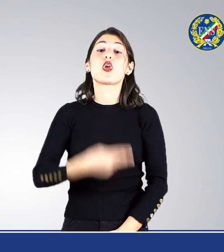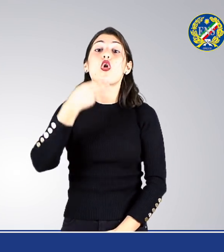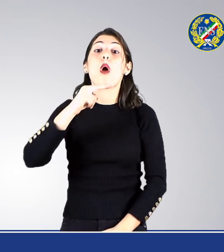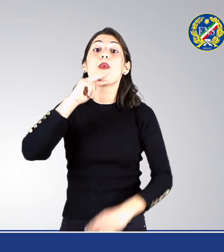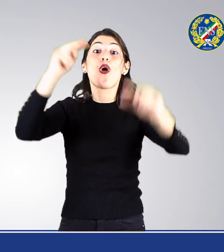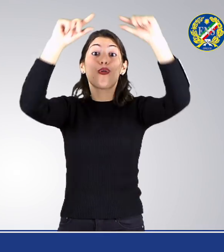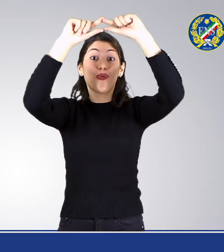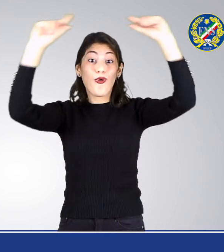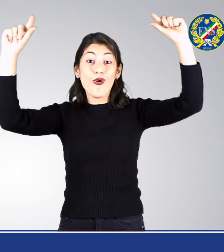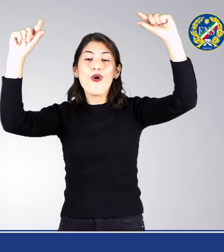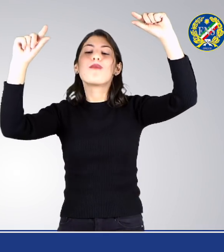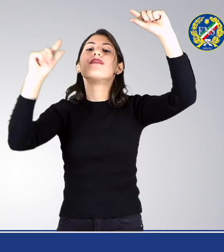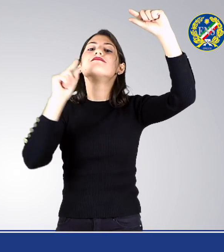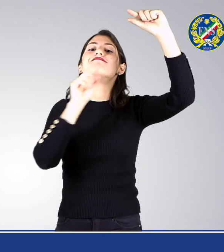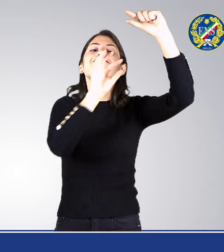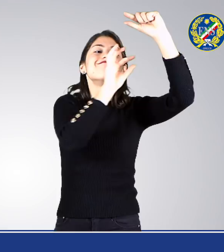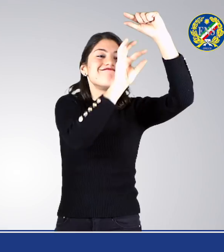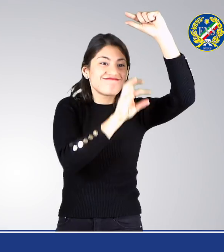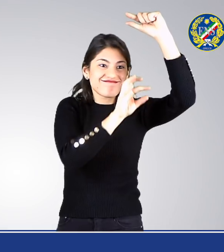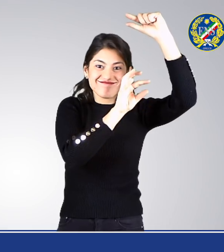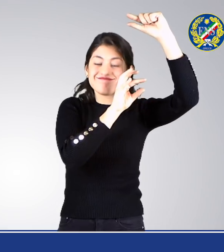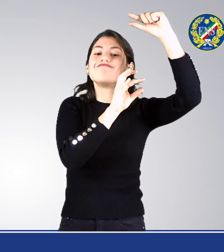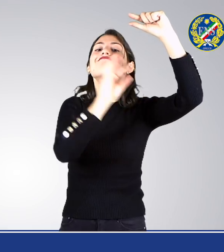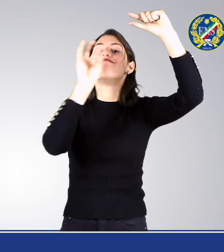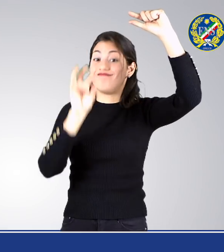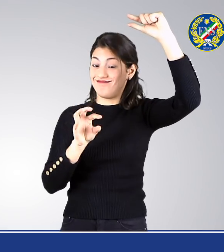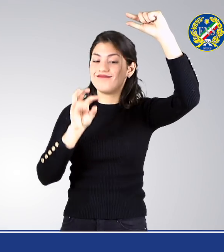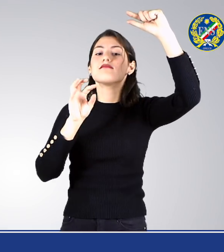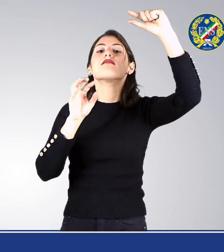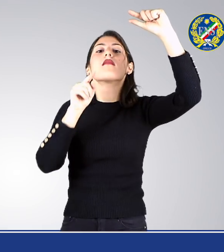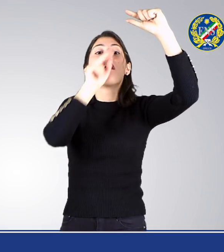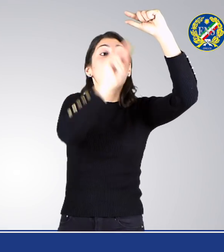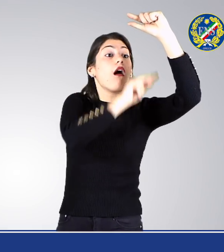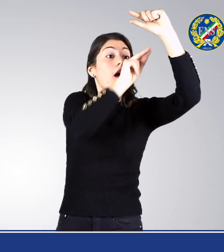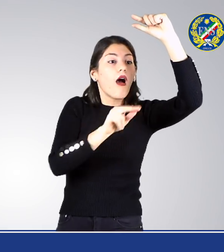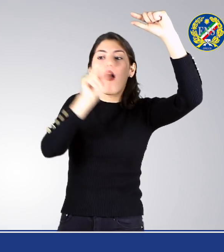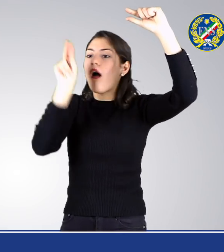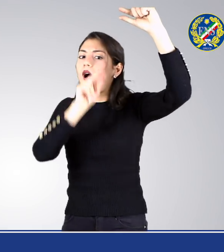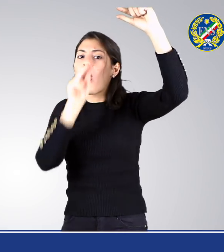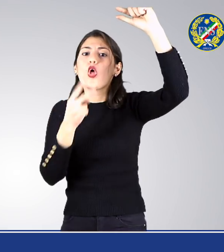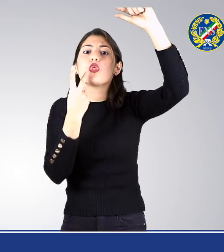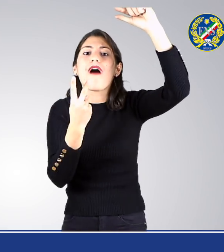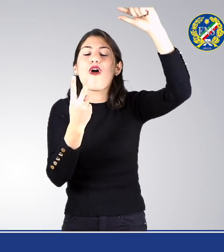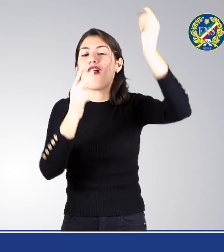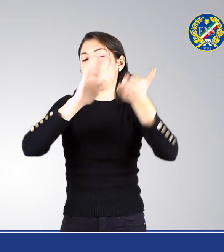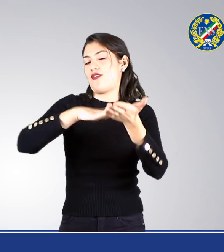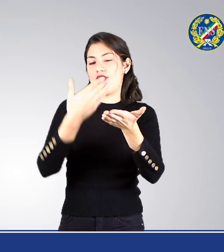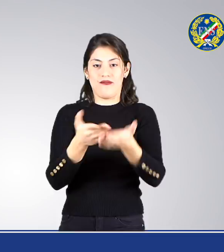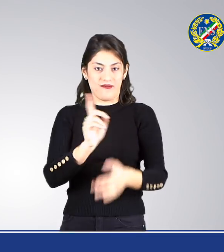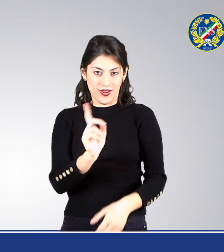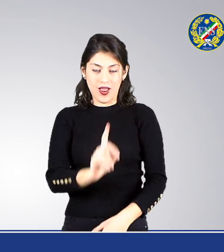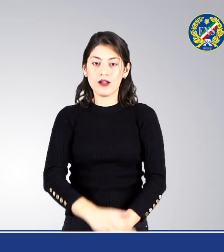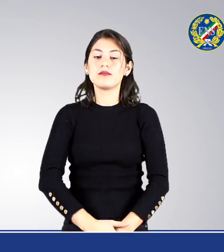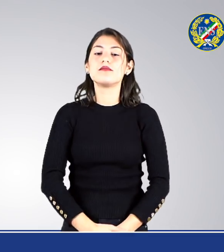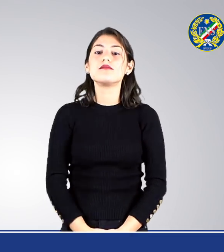Se segnate due partiti della coalizione collegata, la scheda viene annullata.